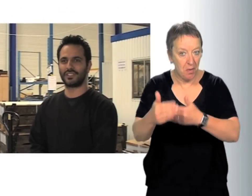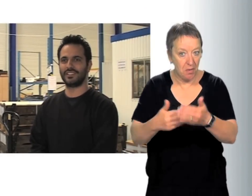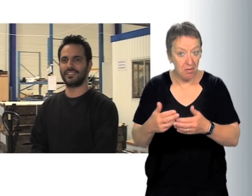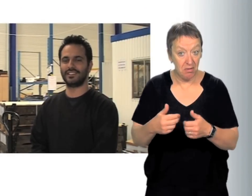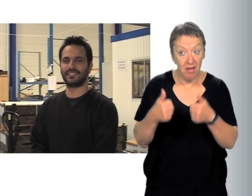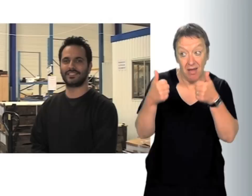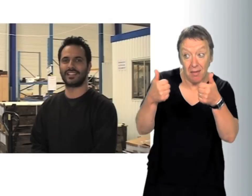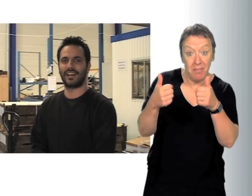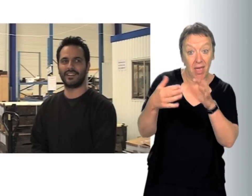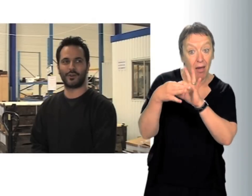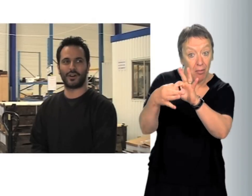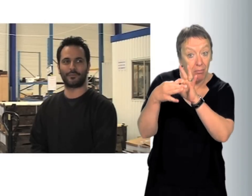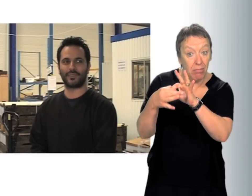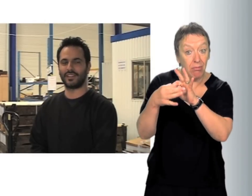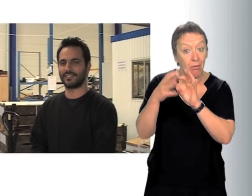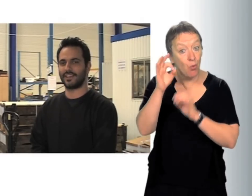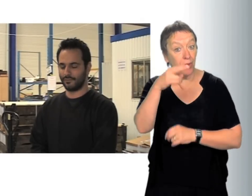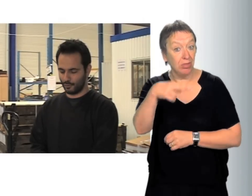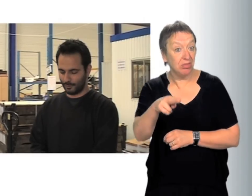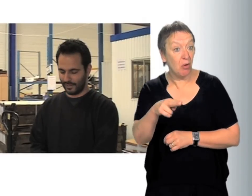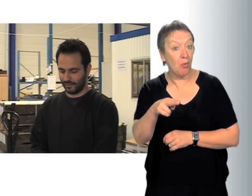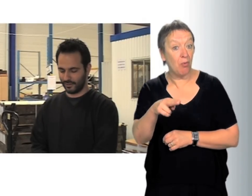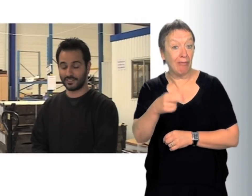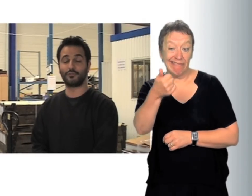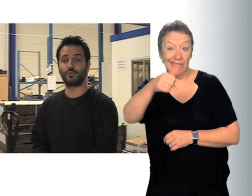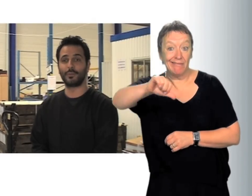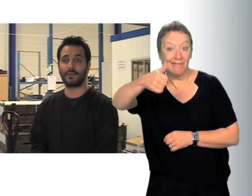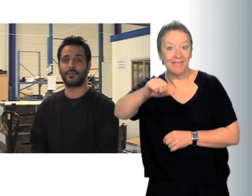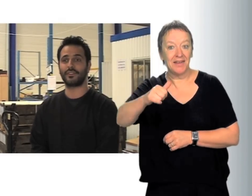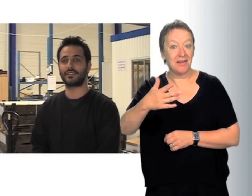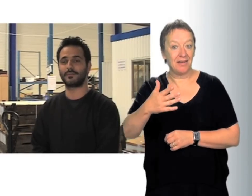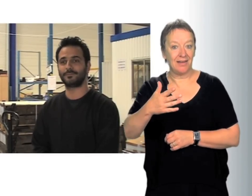si ça allait aller. Et c'est lui qui a fait la démarche de venir vers nous.